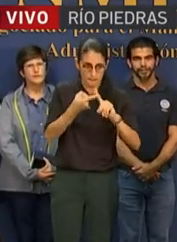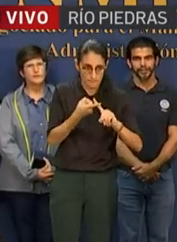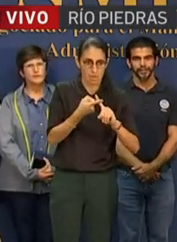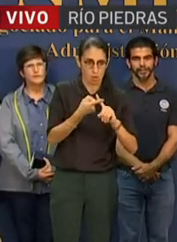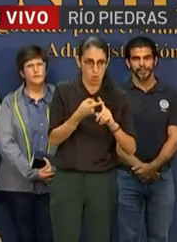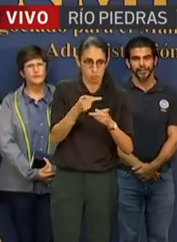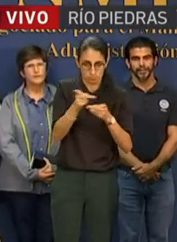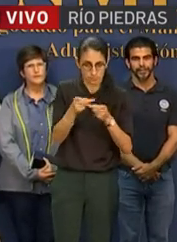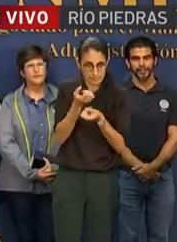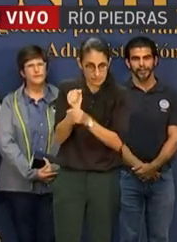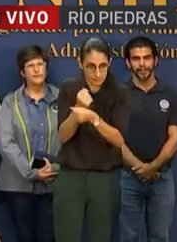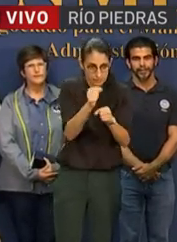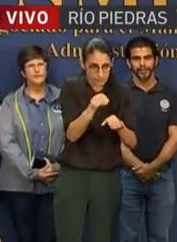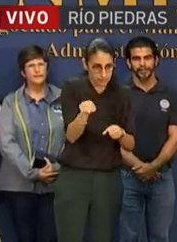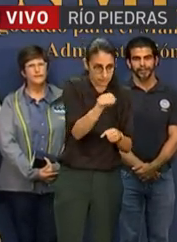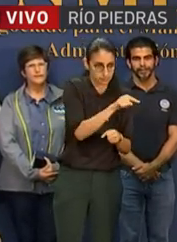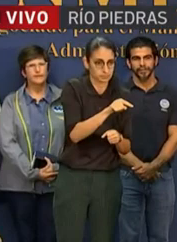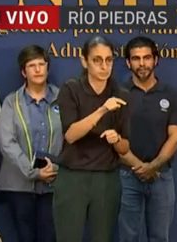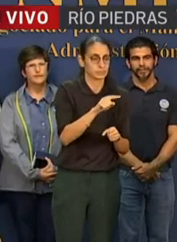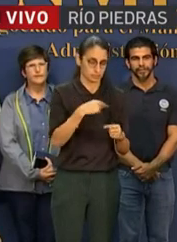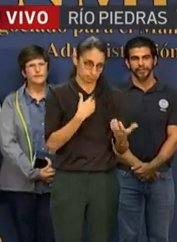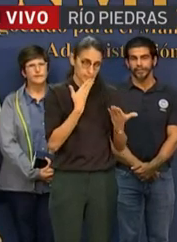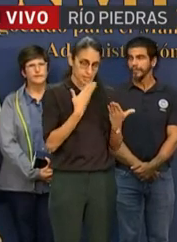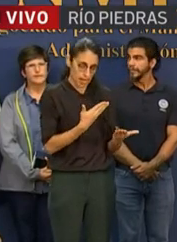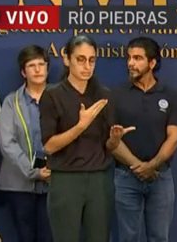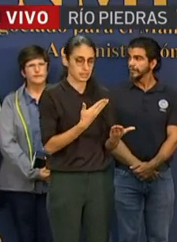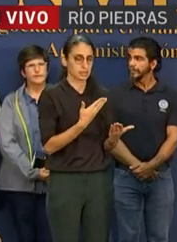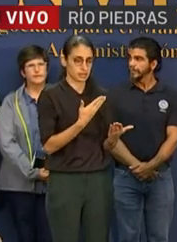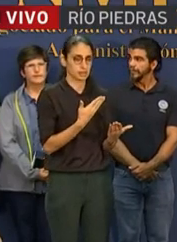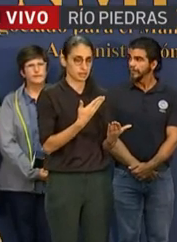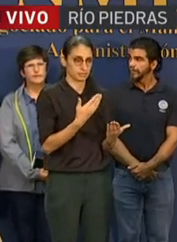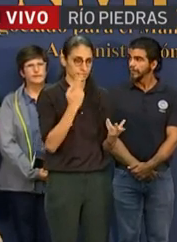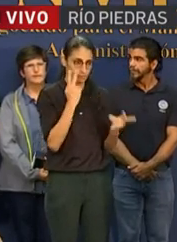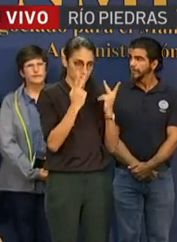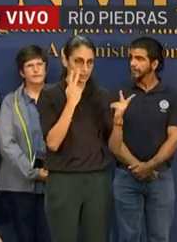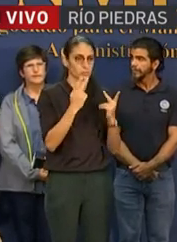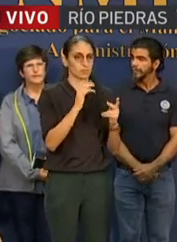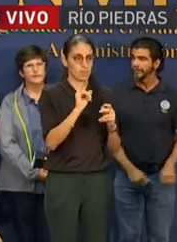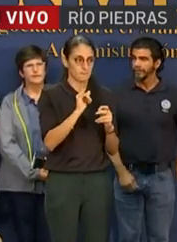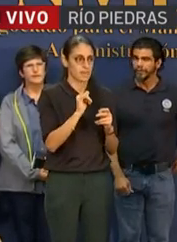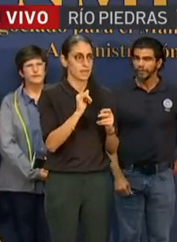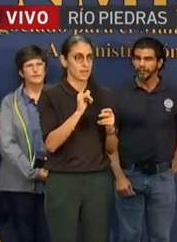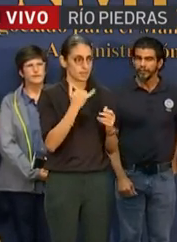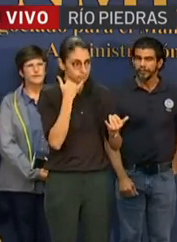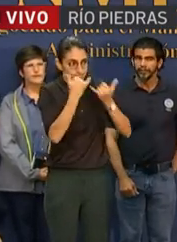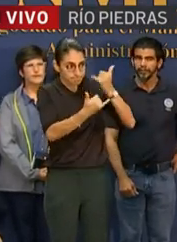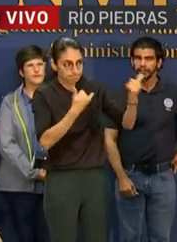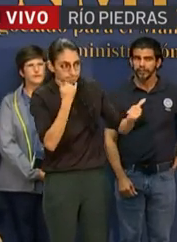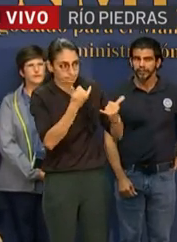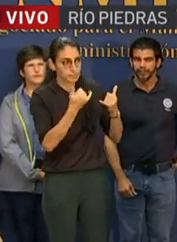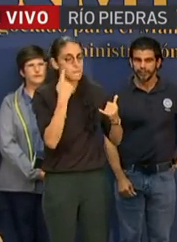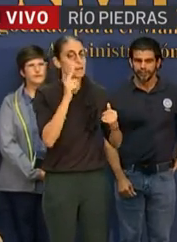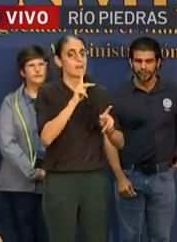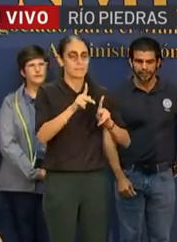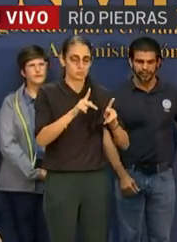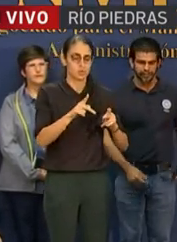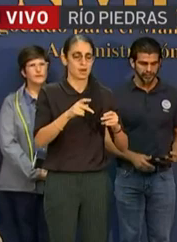TAMBIÉN EN MUCHAS PERSONAS HAN